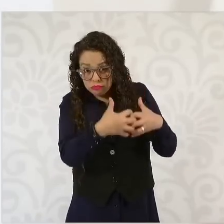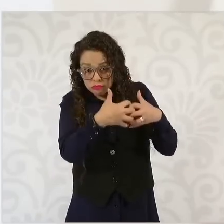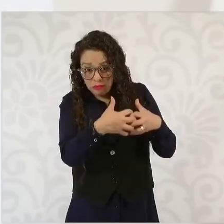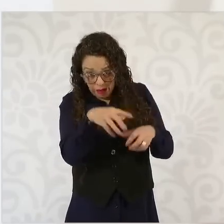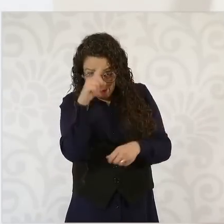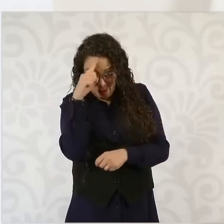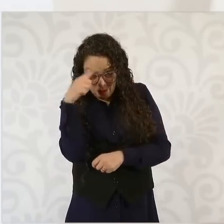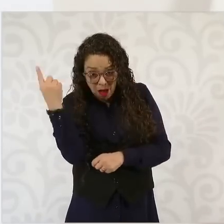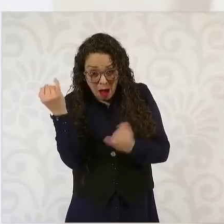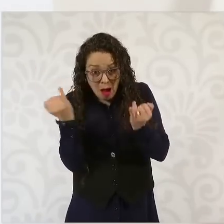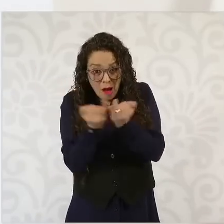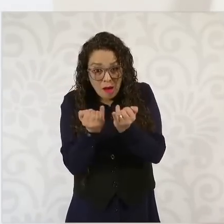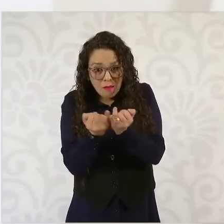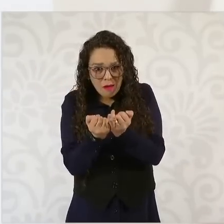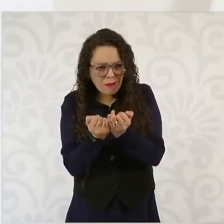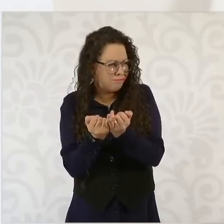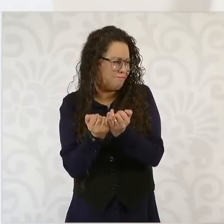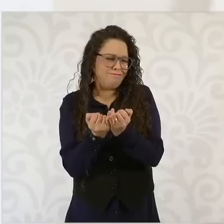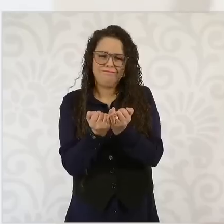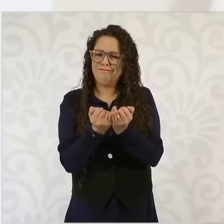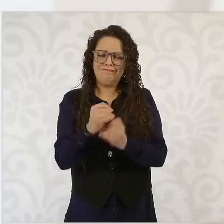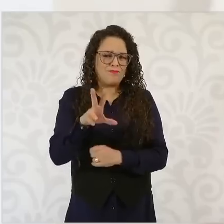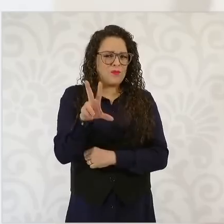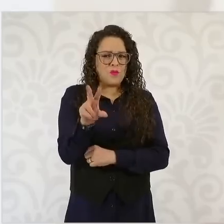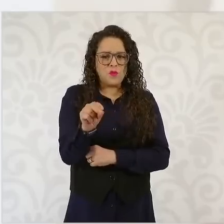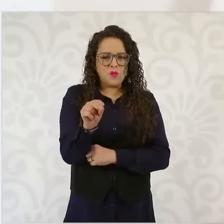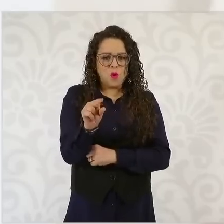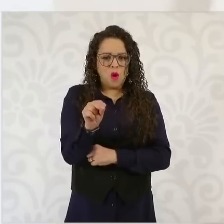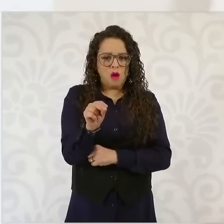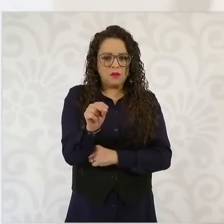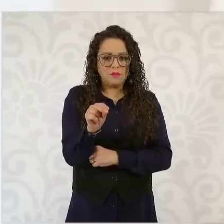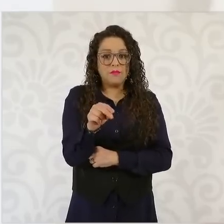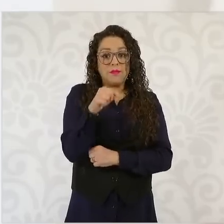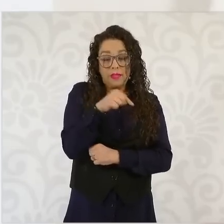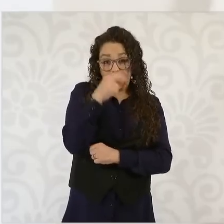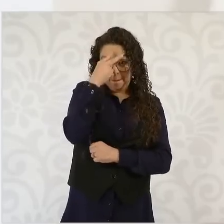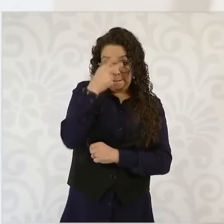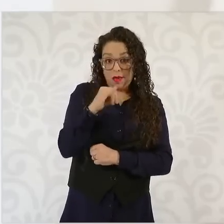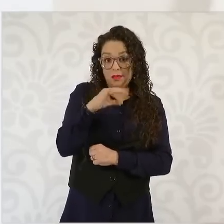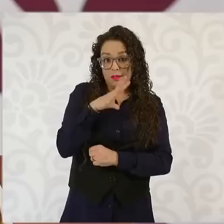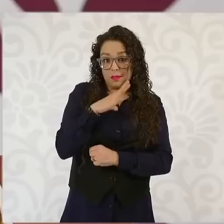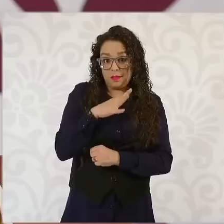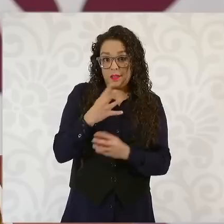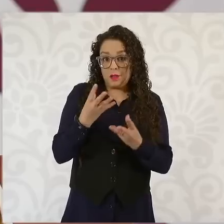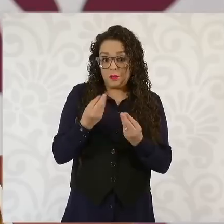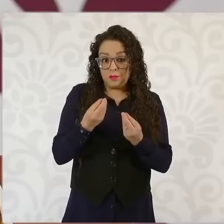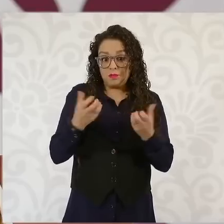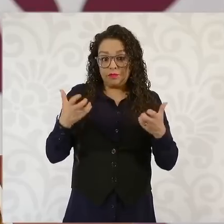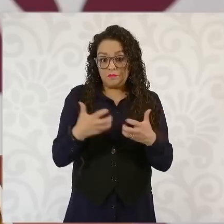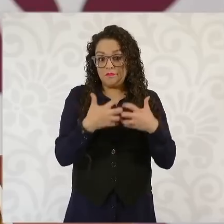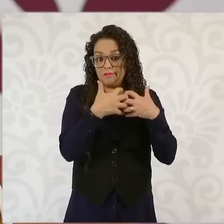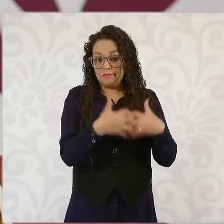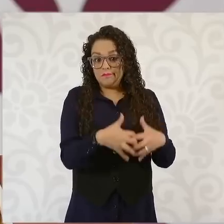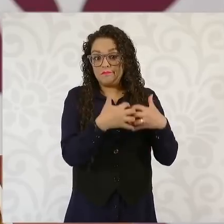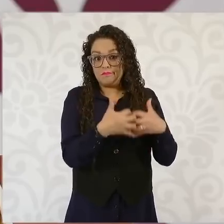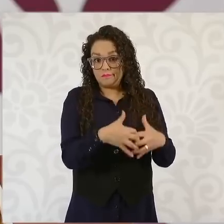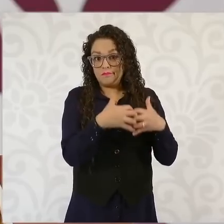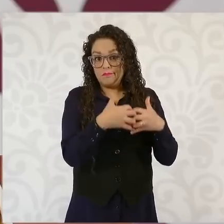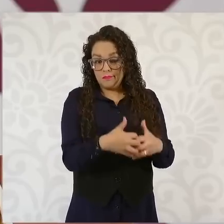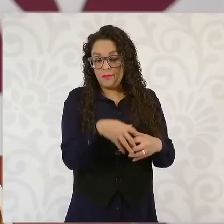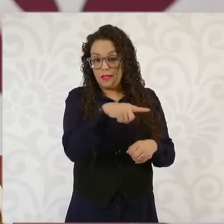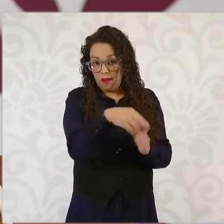entonces México tiene una importante industria siderúrgica e pero de todas maneras importamos